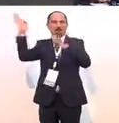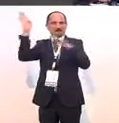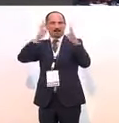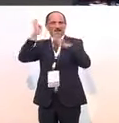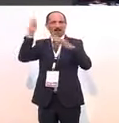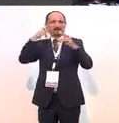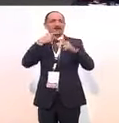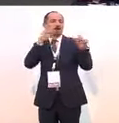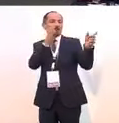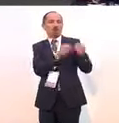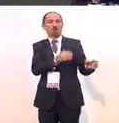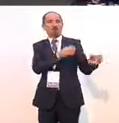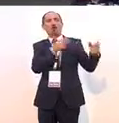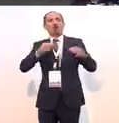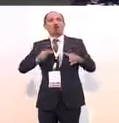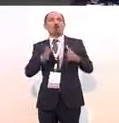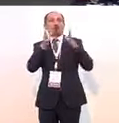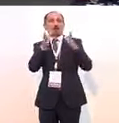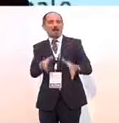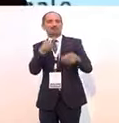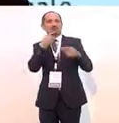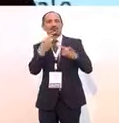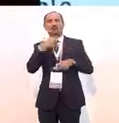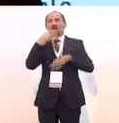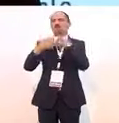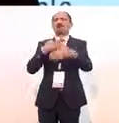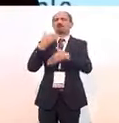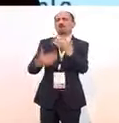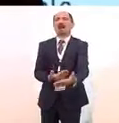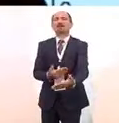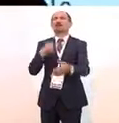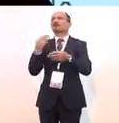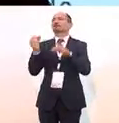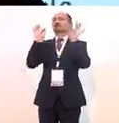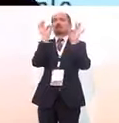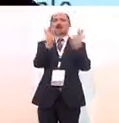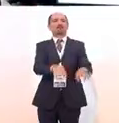dire che lui andava avanti e che quando siamo arrivati ci ha dato la notizia che il suo